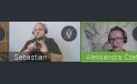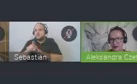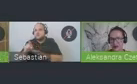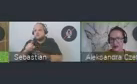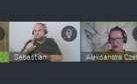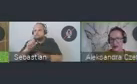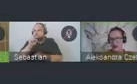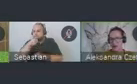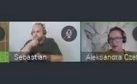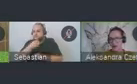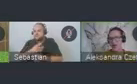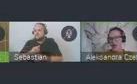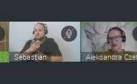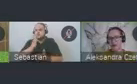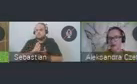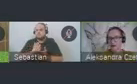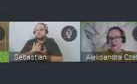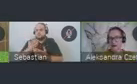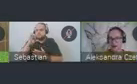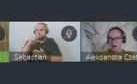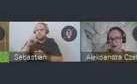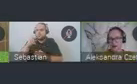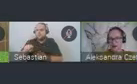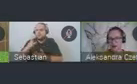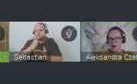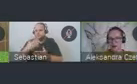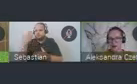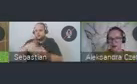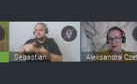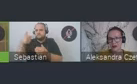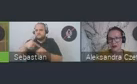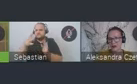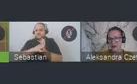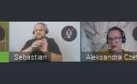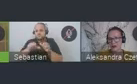Z tamtym projektem jest trochę tak jak ze SpołEdem, że on się skończył w 2019 roku.